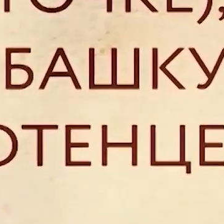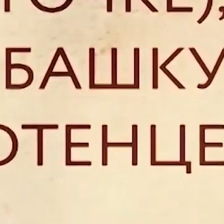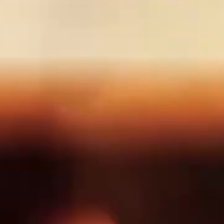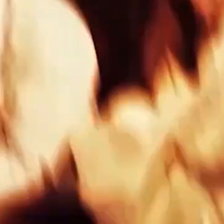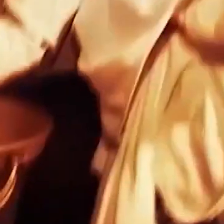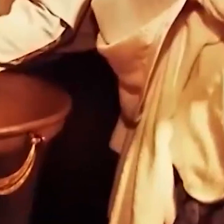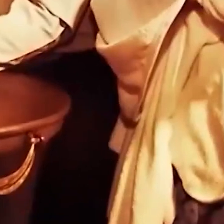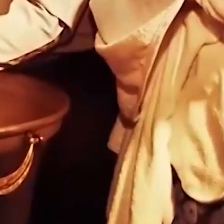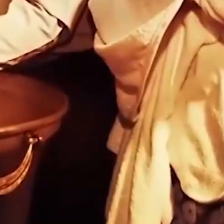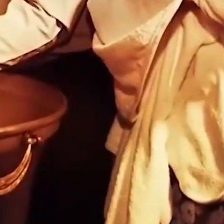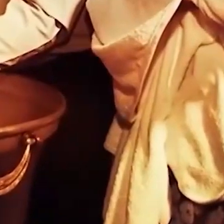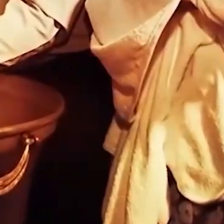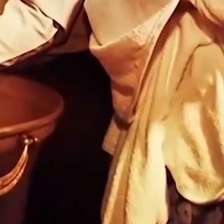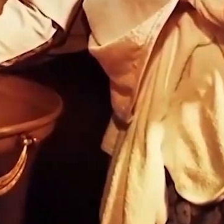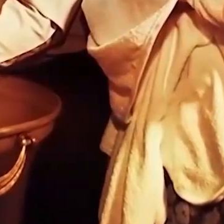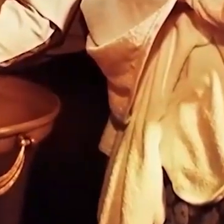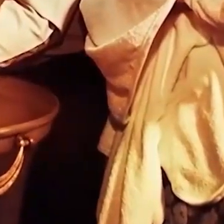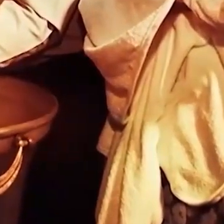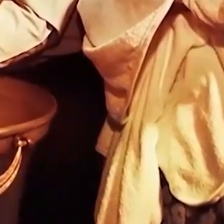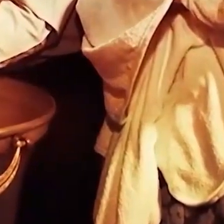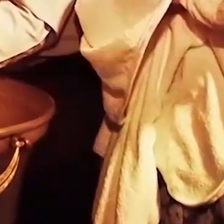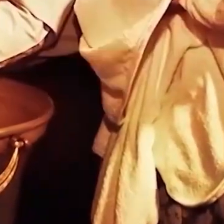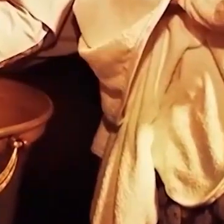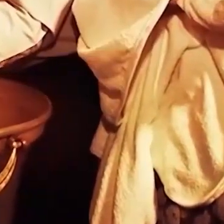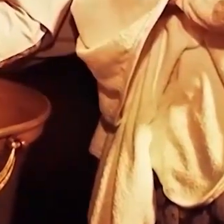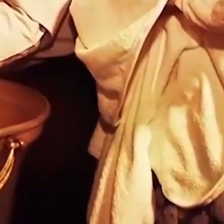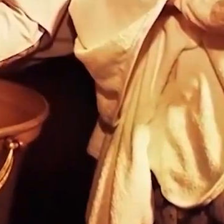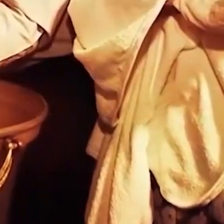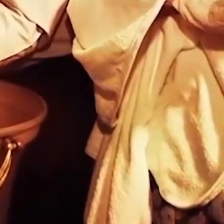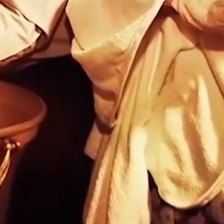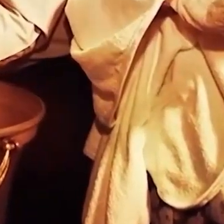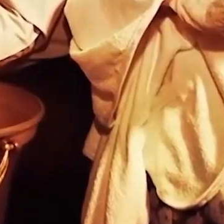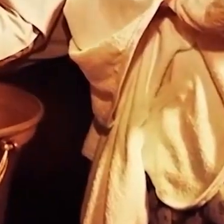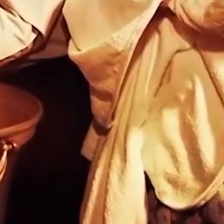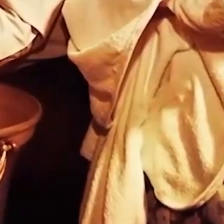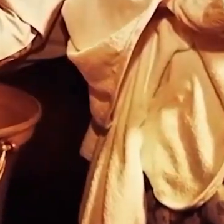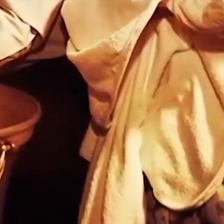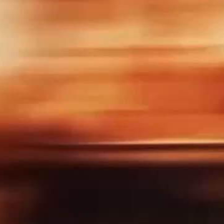полотенце для младенцев обязательно крестные которые должны быть крещенными и верующими